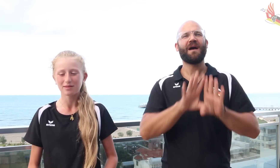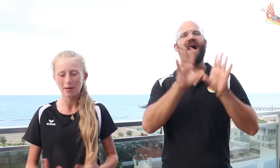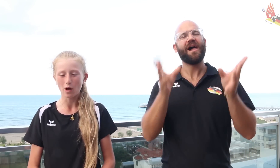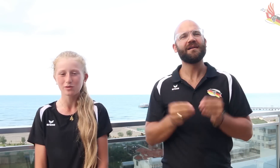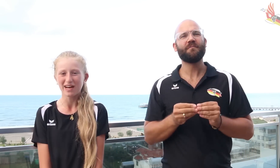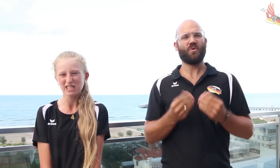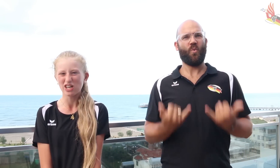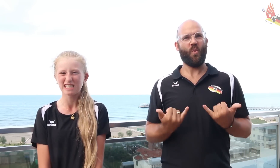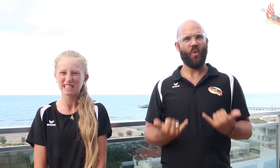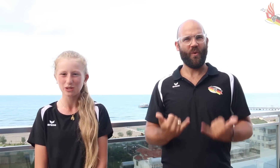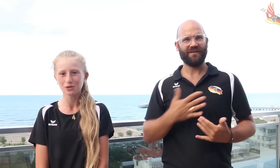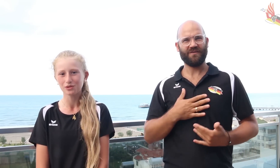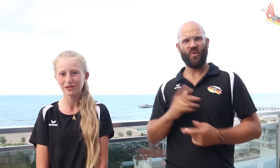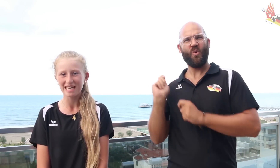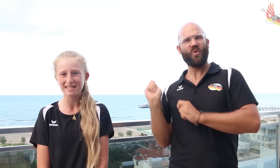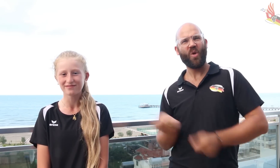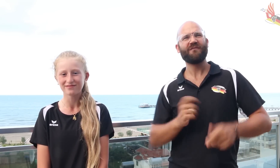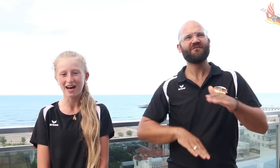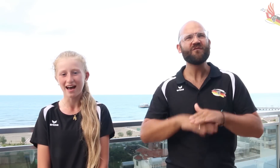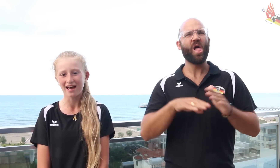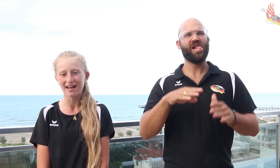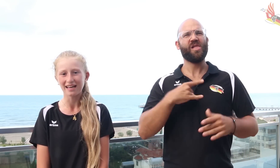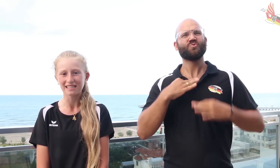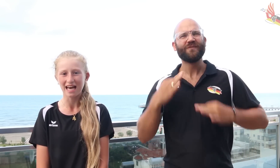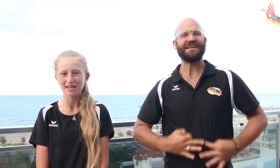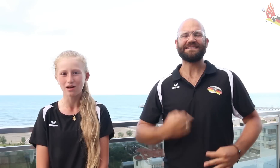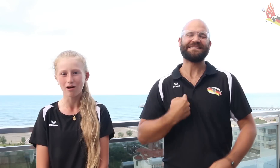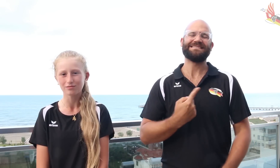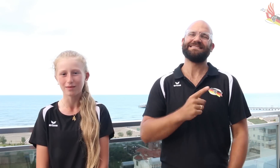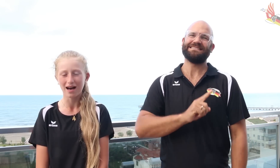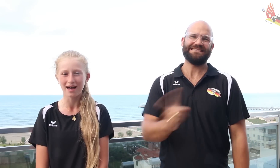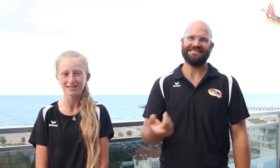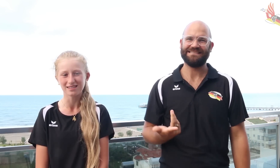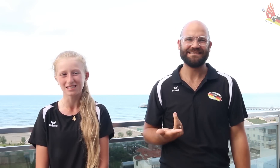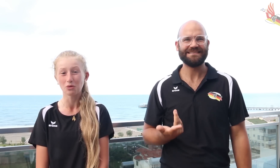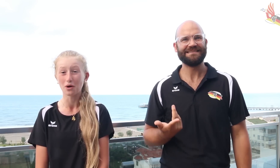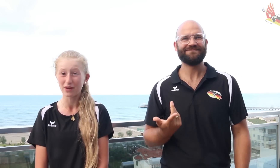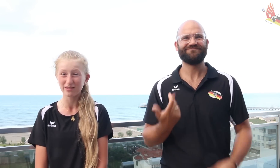Heute war ich mit meinem Golfspiel nicht so zufrieden, weil ich halt oftmals ins hohe Rough